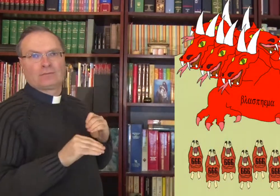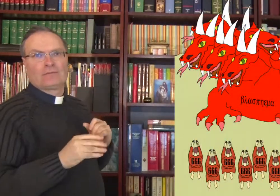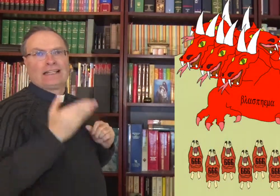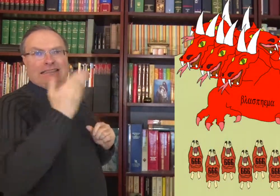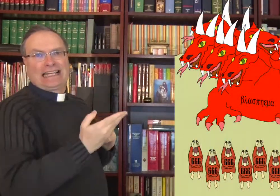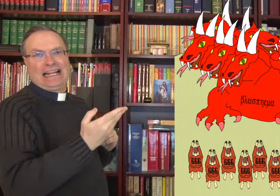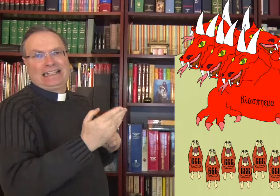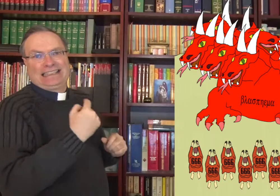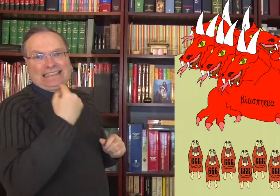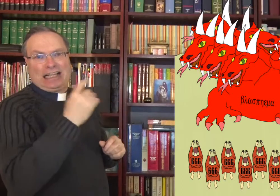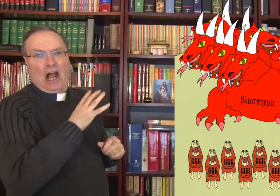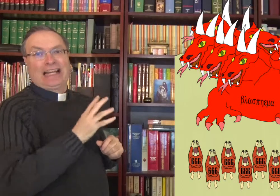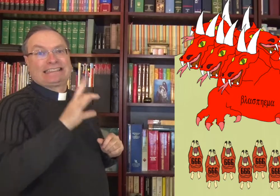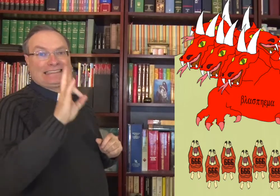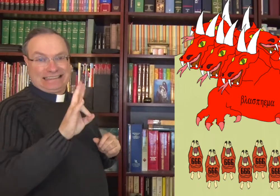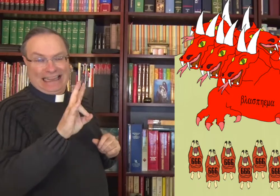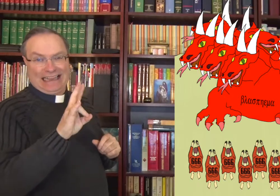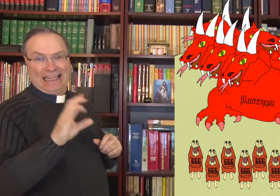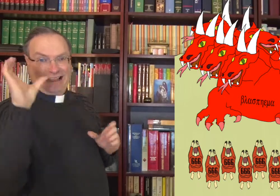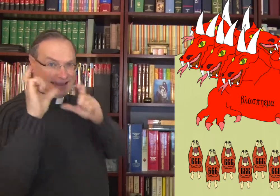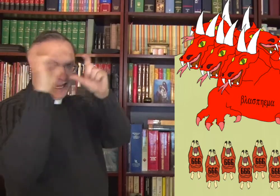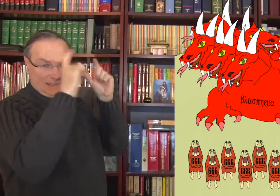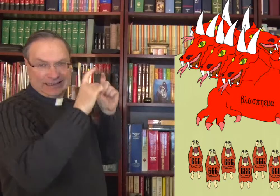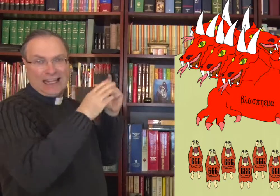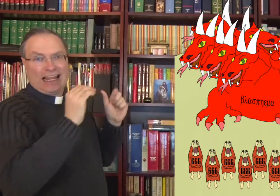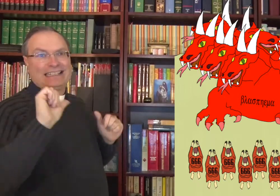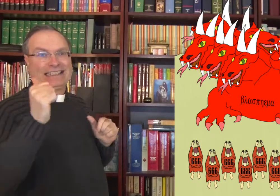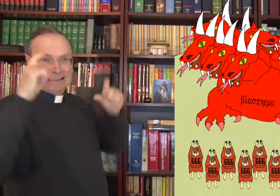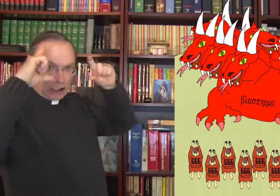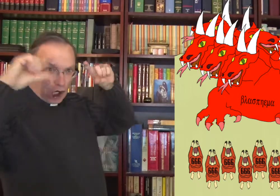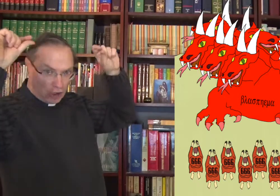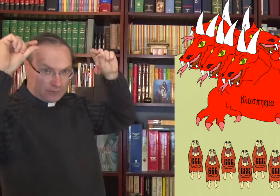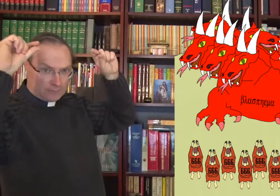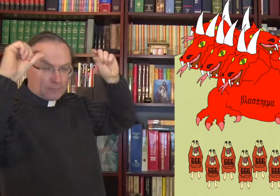celle qui a les sept têtes et les dix cornes.